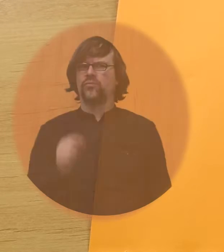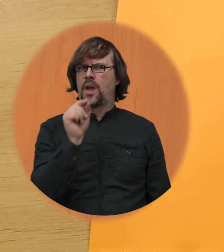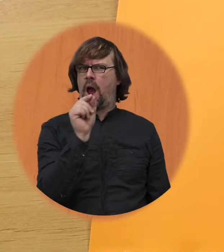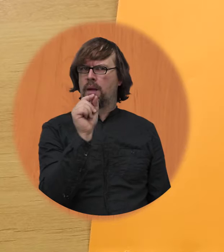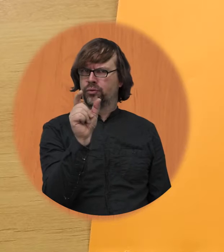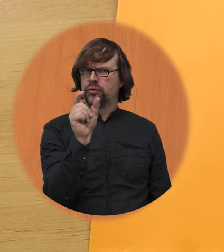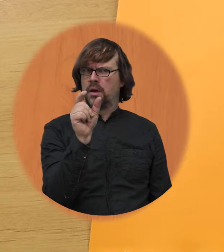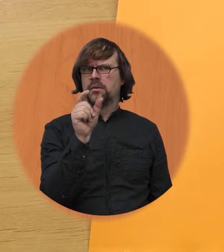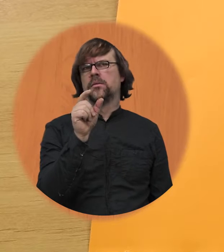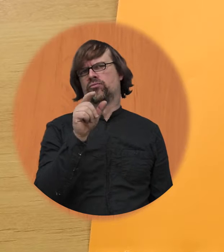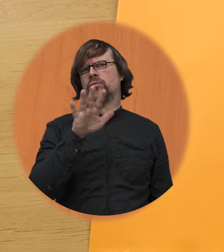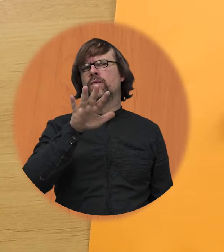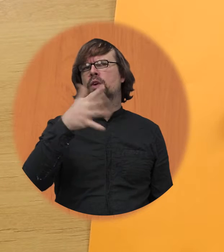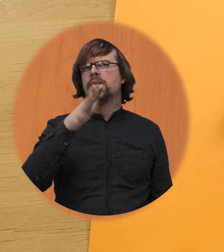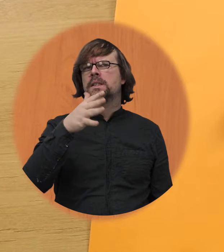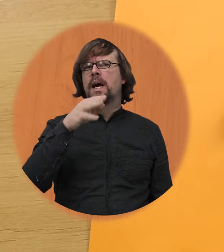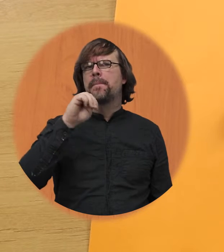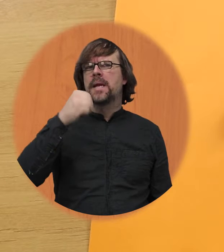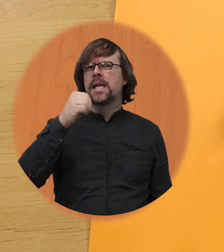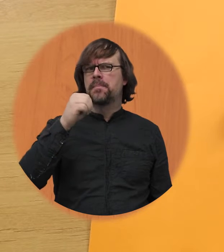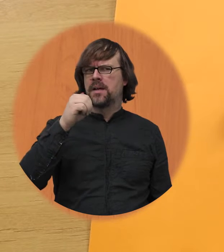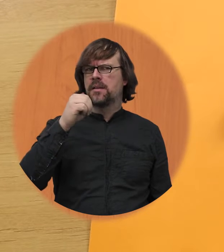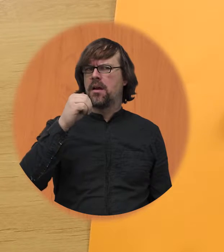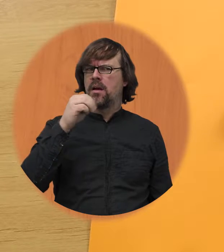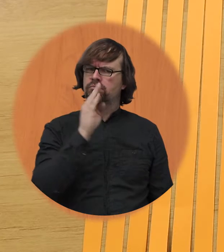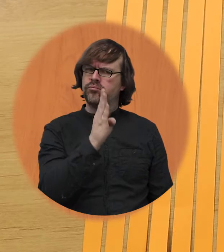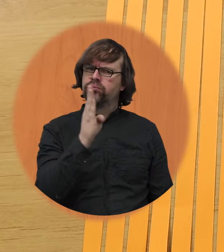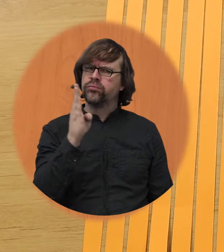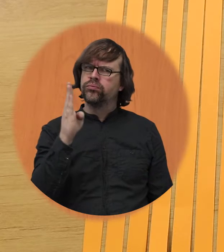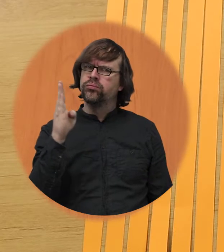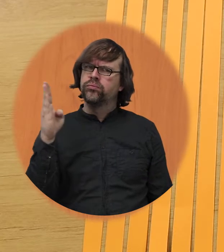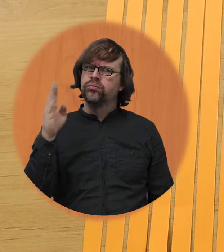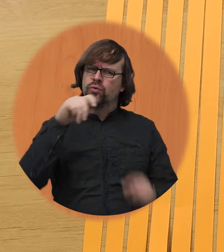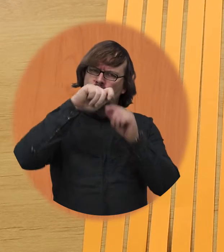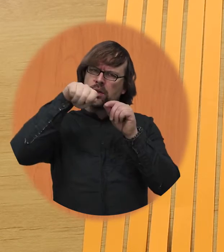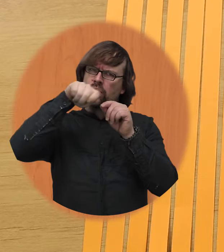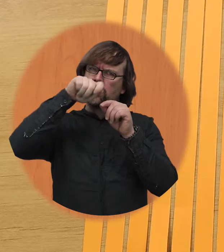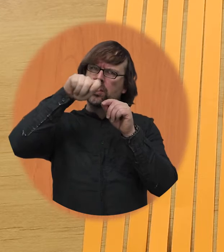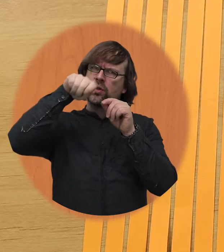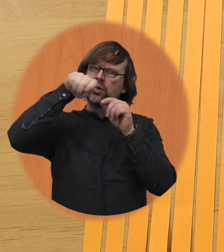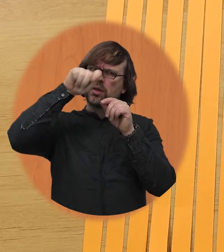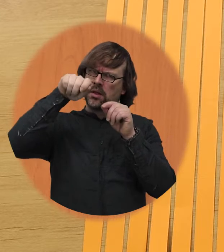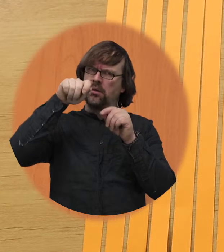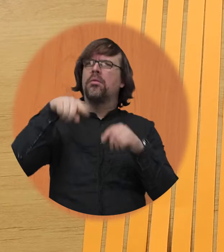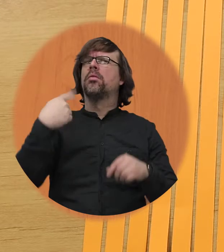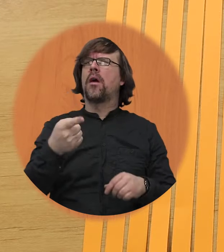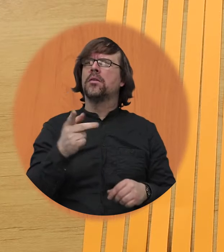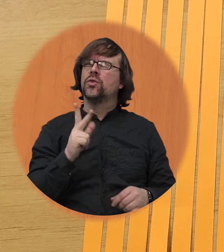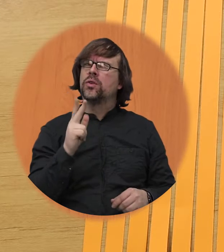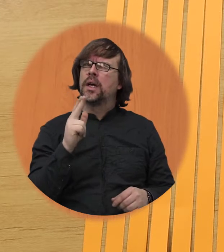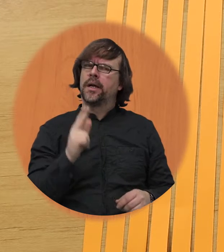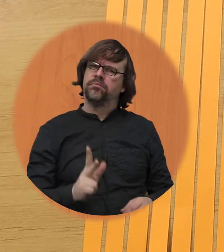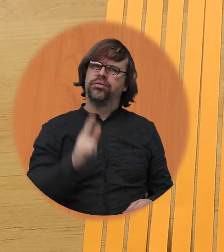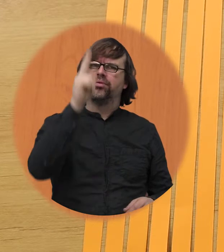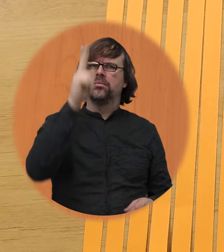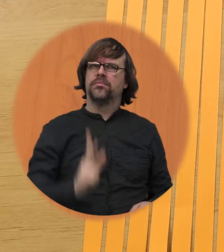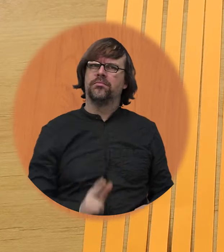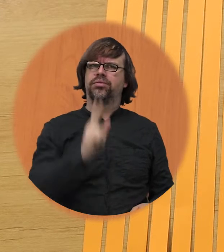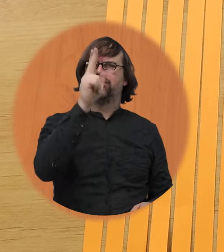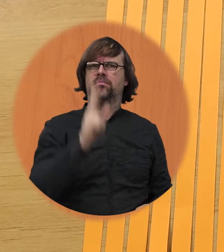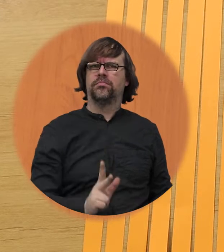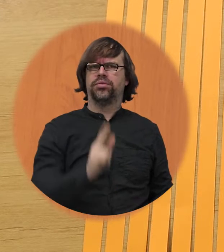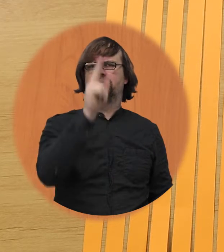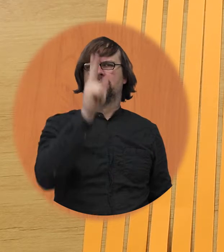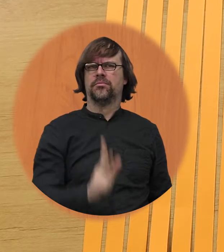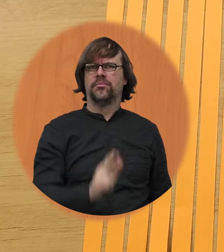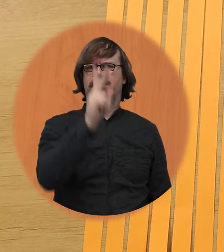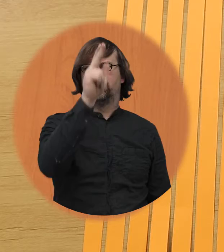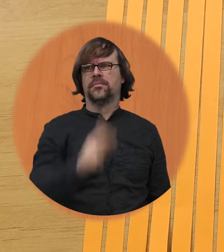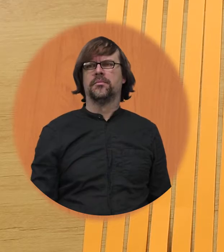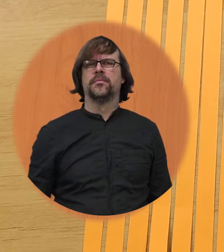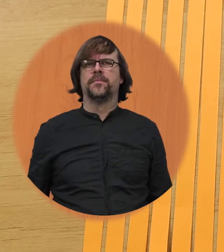Beide markiert Ihr alle 15mm mit einem Bleistift und schneidet dann daraus Streifen.